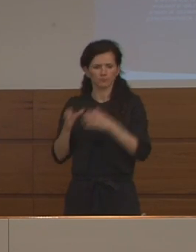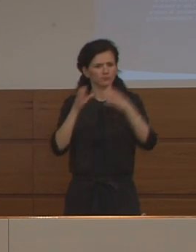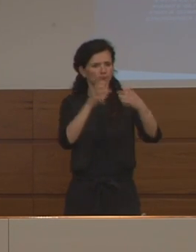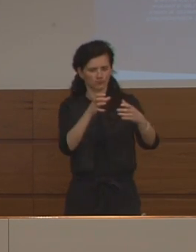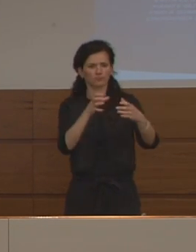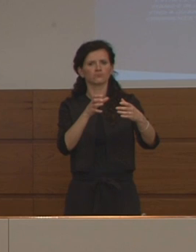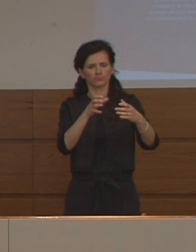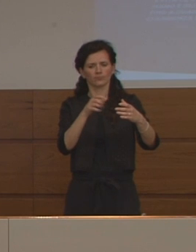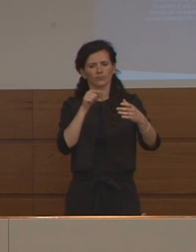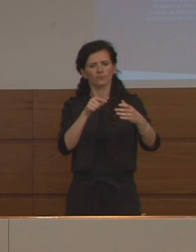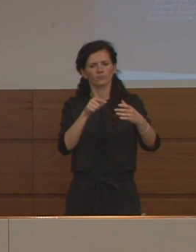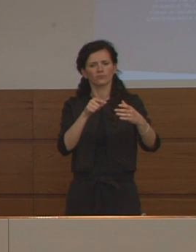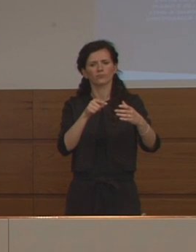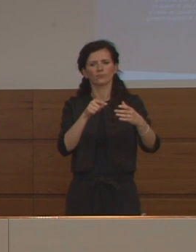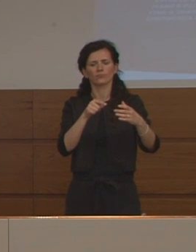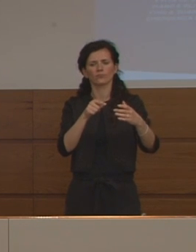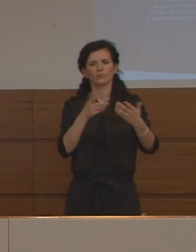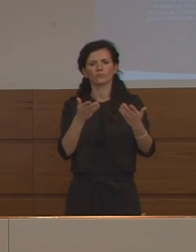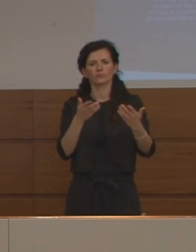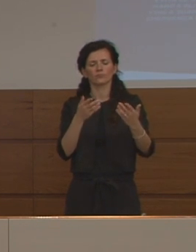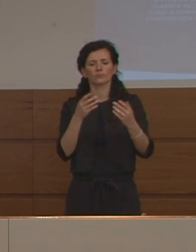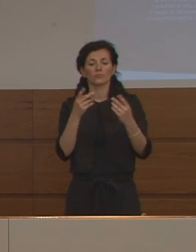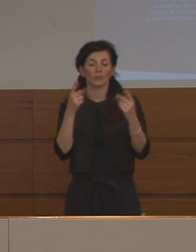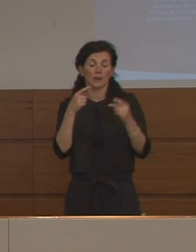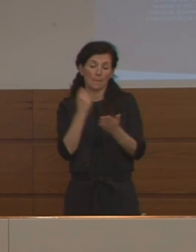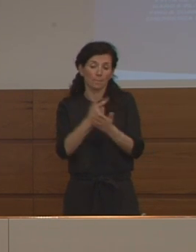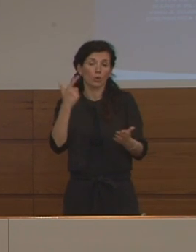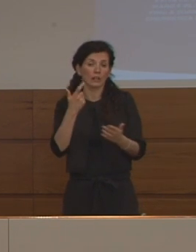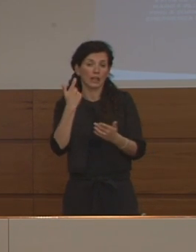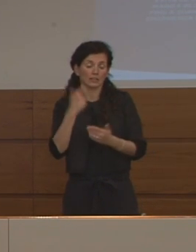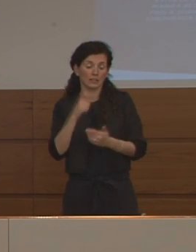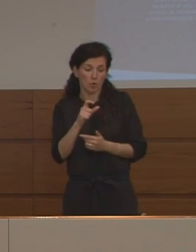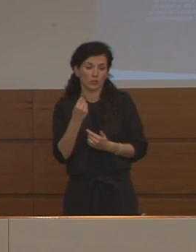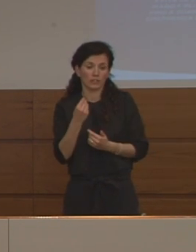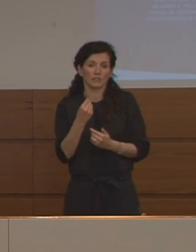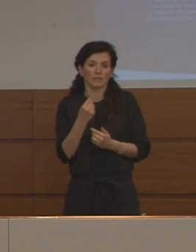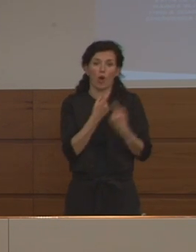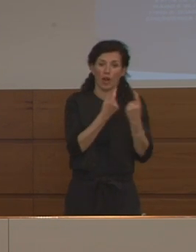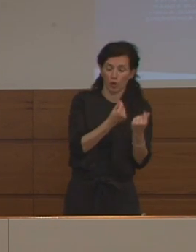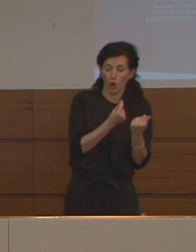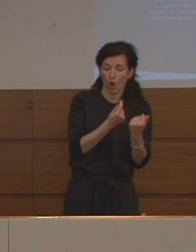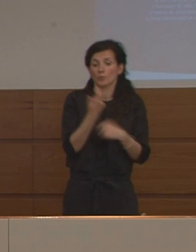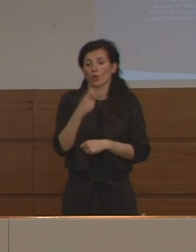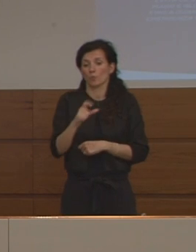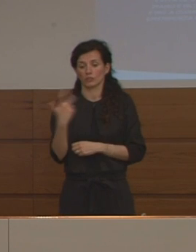due tematiche fondamentali: la parte economica e quella sociale. Quella sociale fino al 3 maggio fondamentalmente credo che non possa